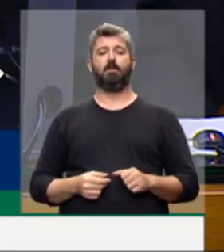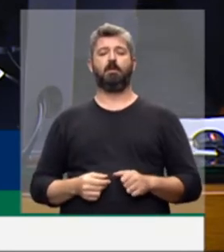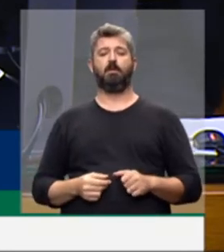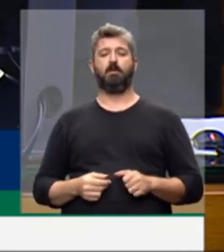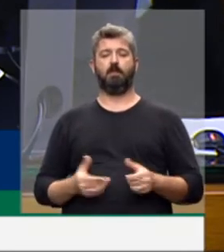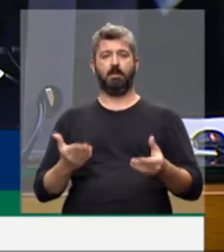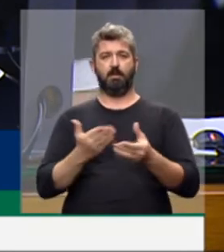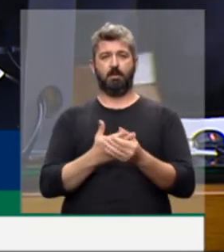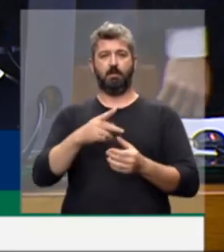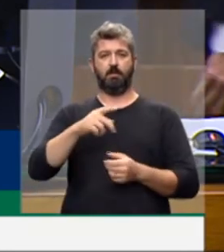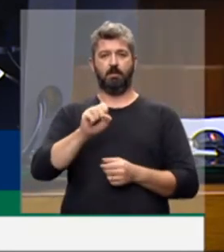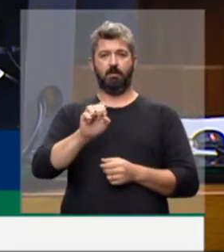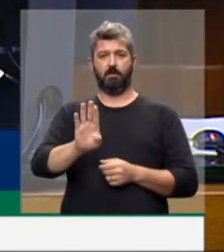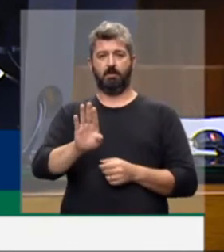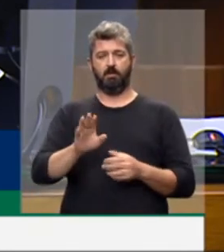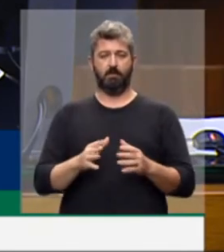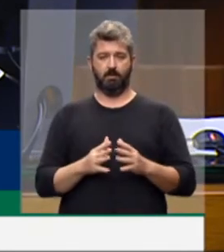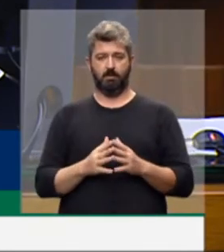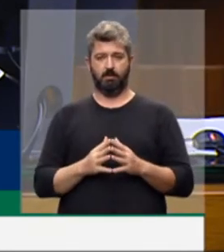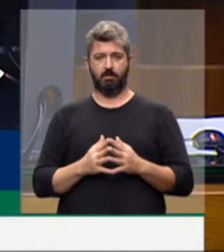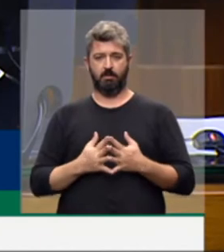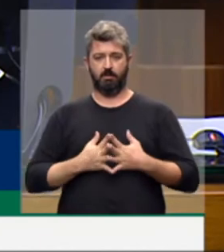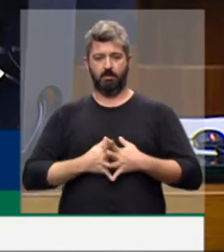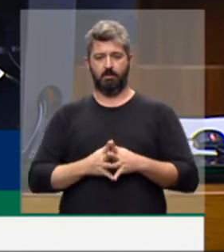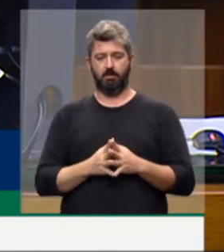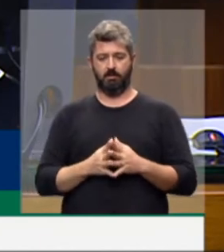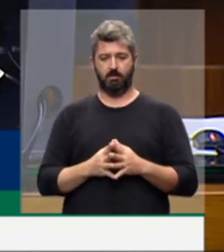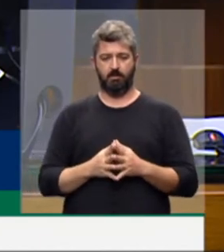ARTIGO 117, INCISO 10 DO REGIMENTO INTERNO, CONSTANTE NA PAUTA DA PRESENTE SESSÃO